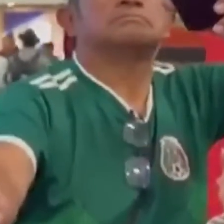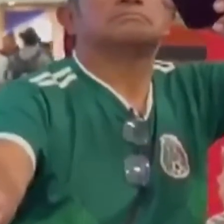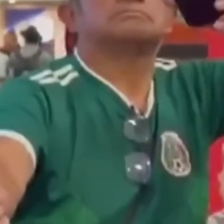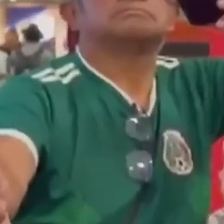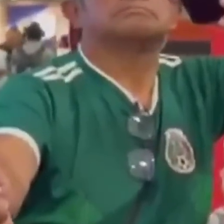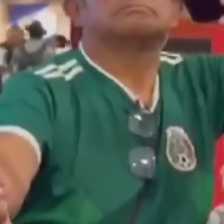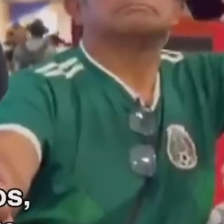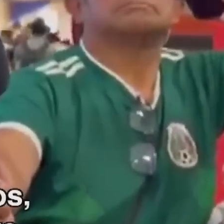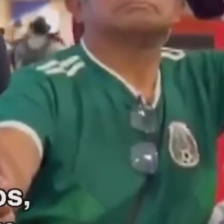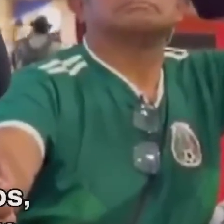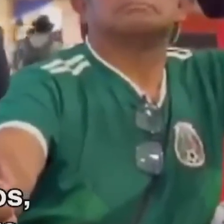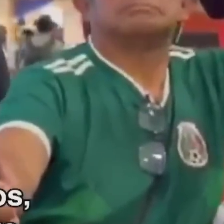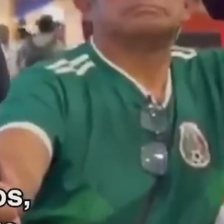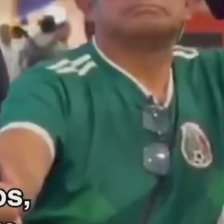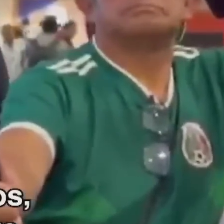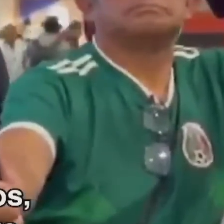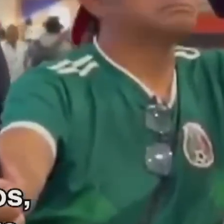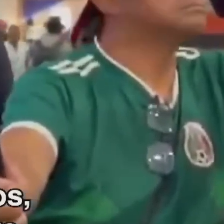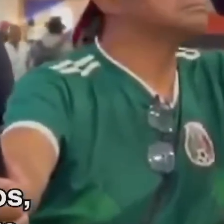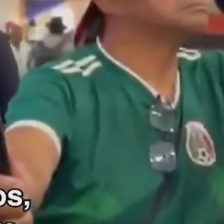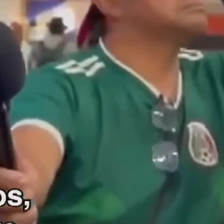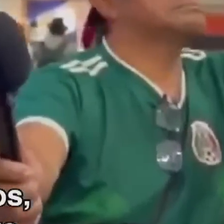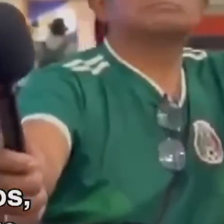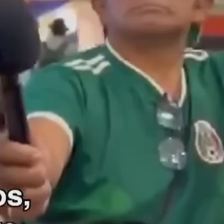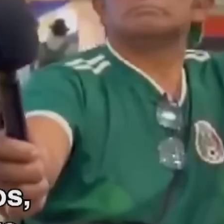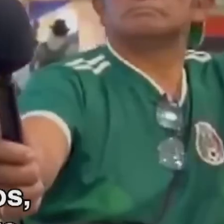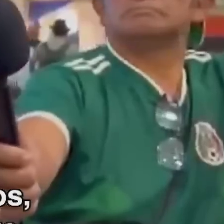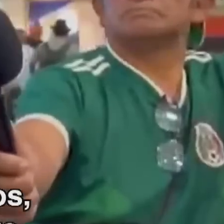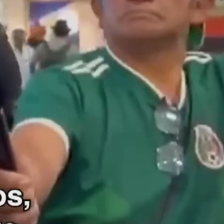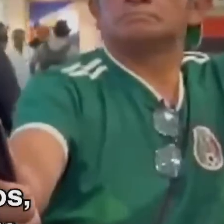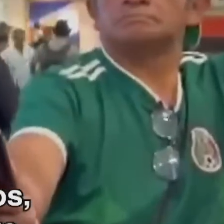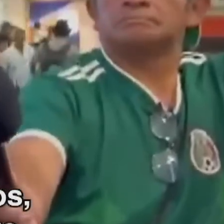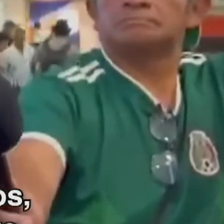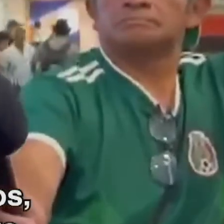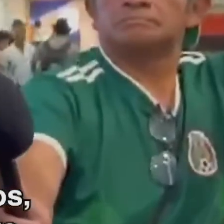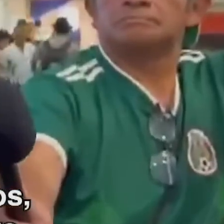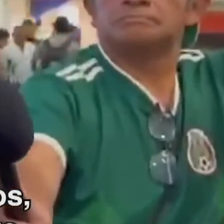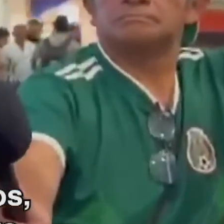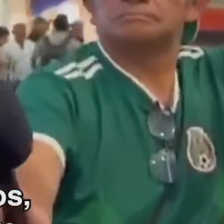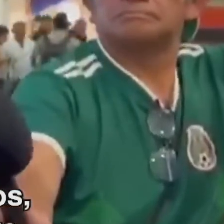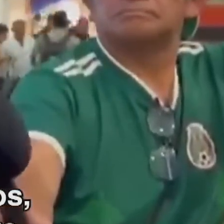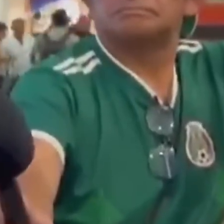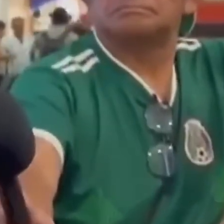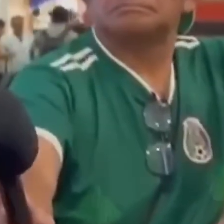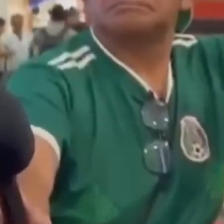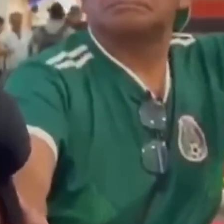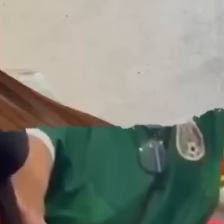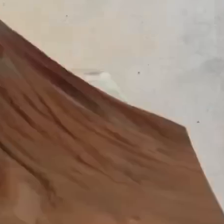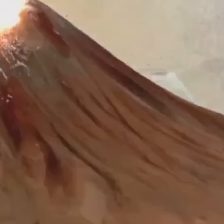fuego que son los bomberos especializados pero los topos se secan como siempre como en el volcán de